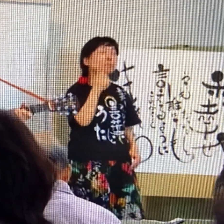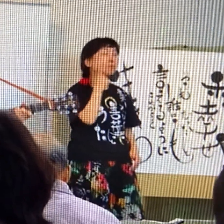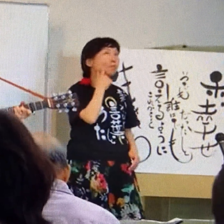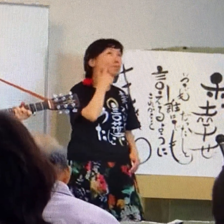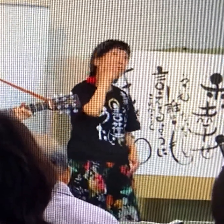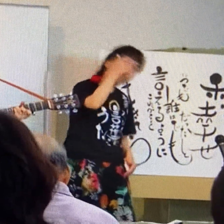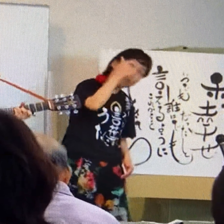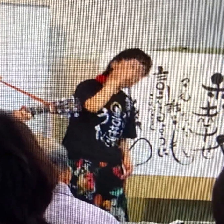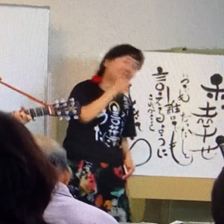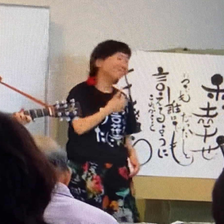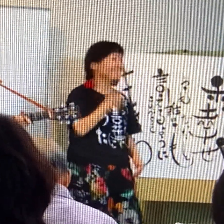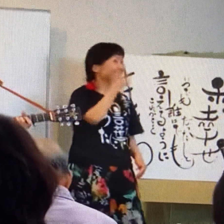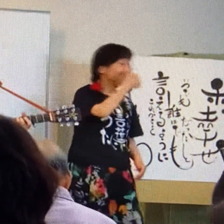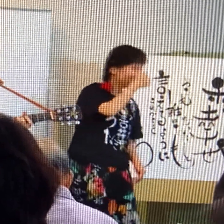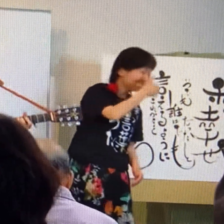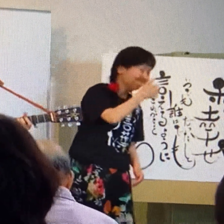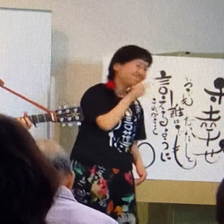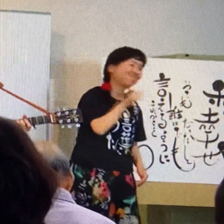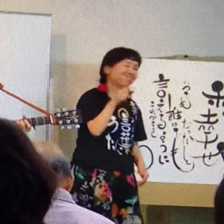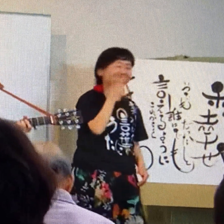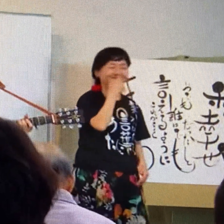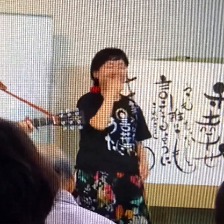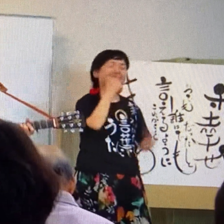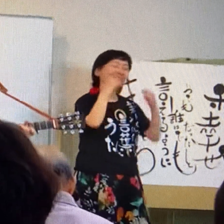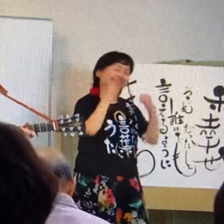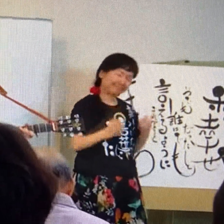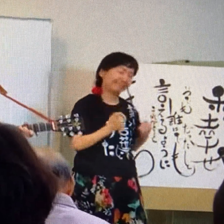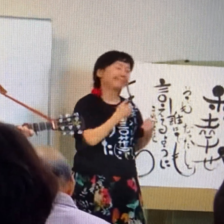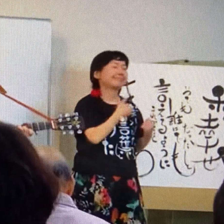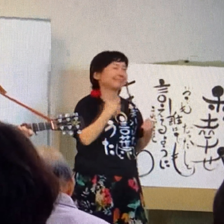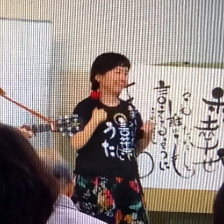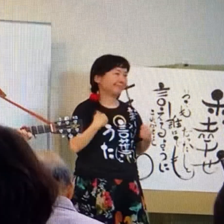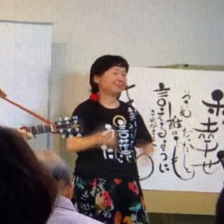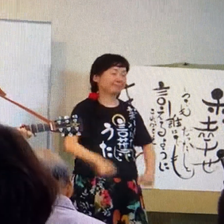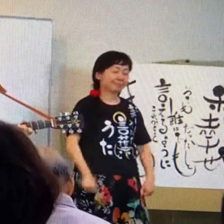いられるんだ